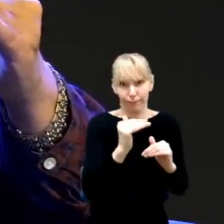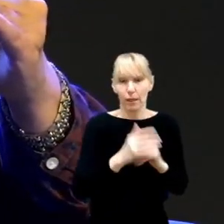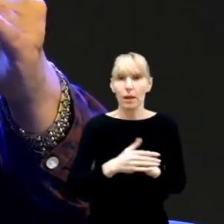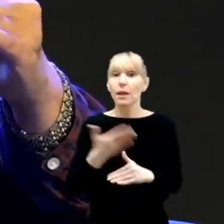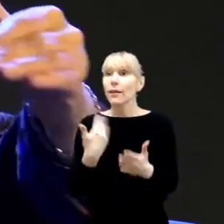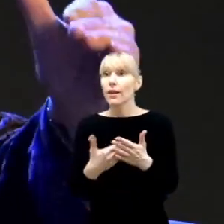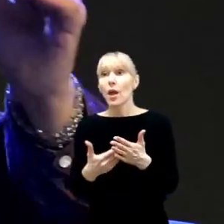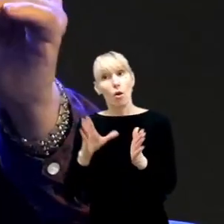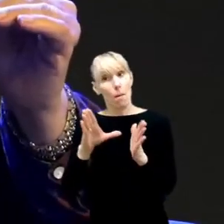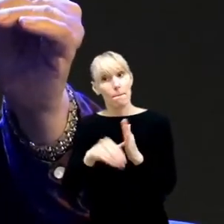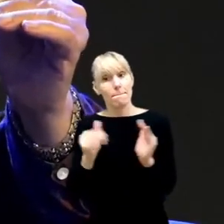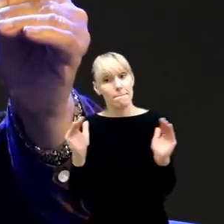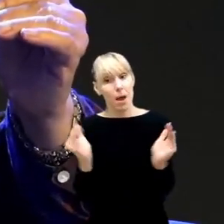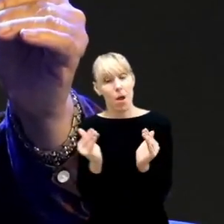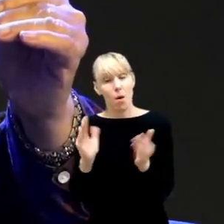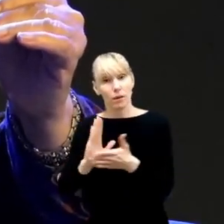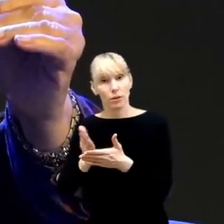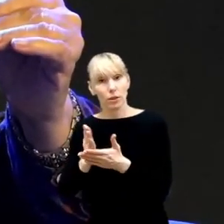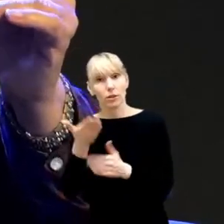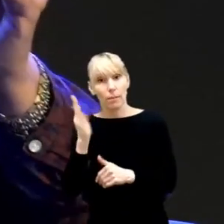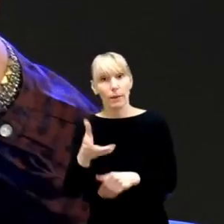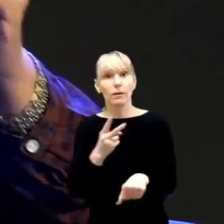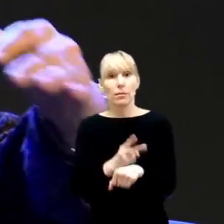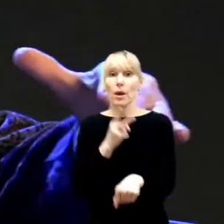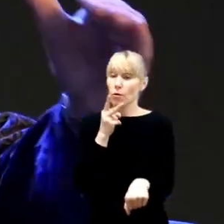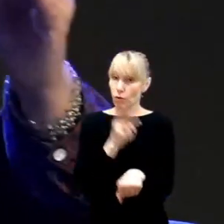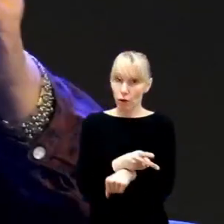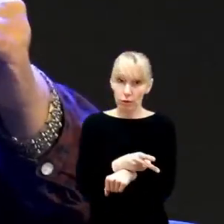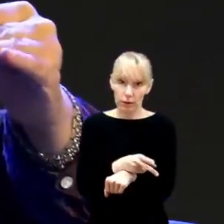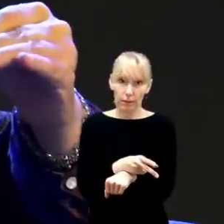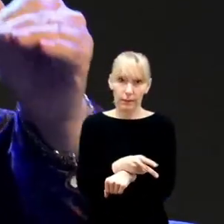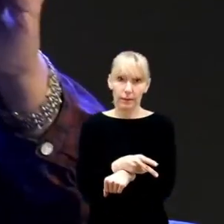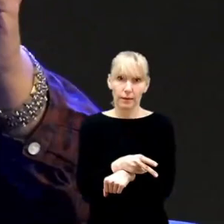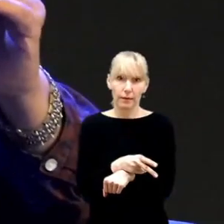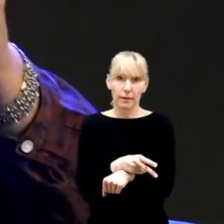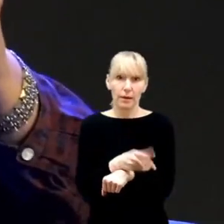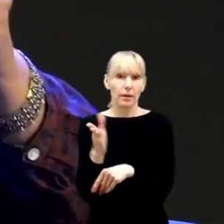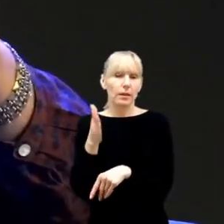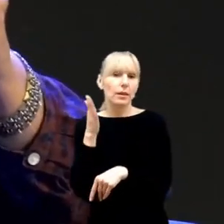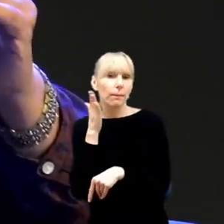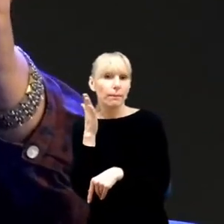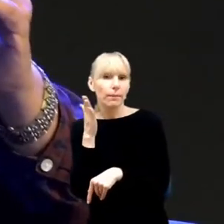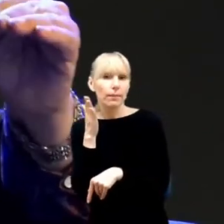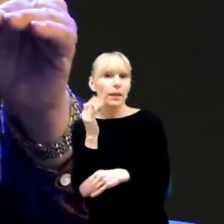dostęp do tego instrumentu. Mieszkańcy, jeśli będzie podaż mieszkań,